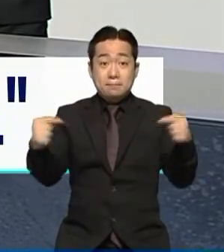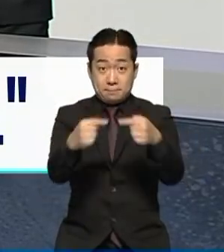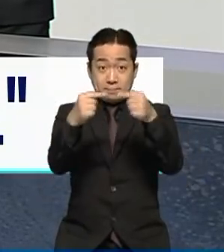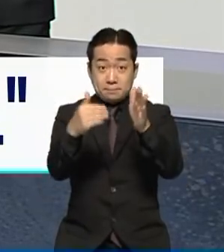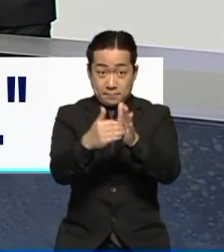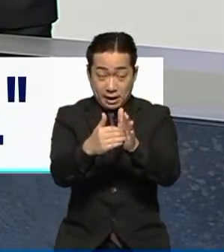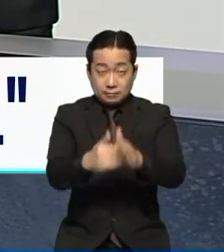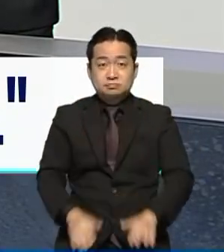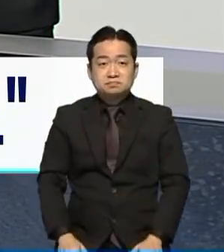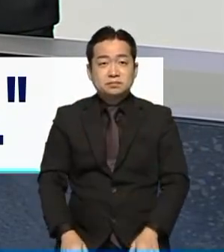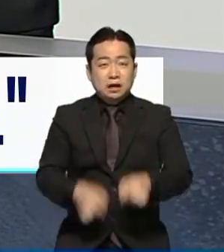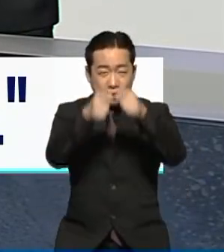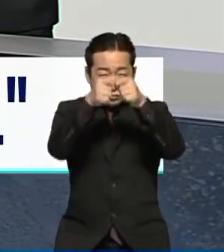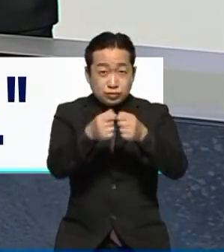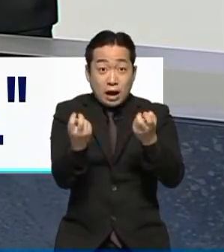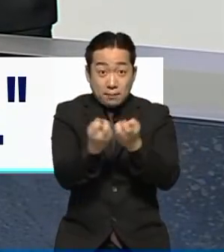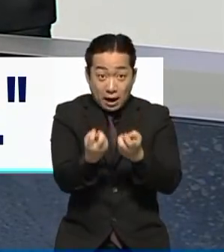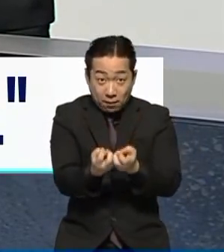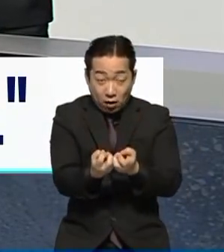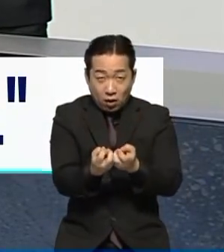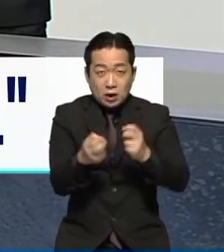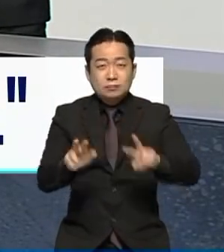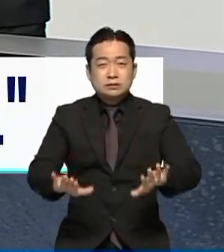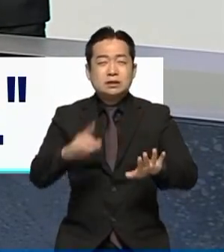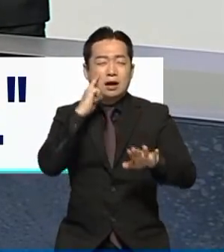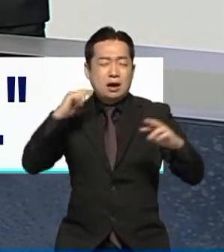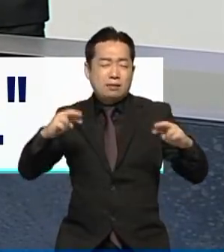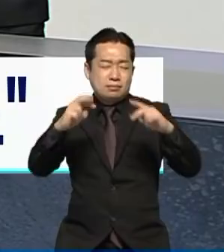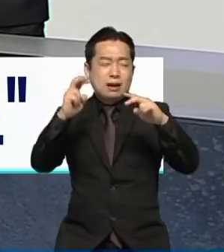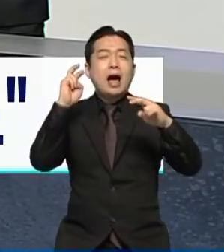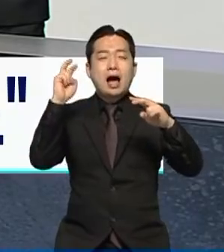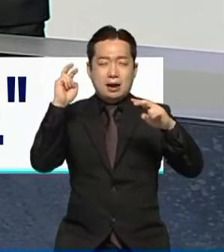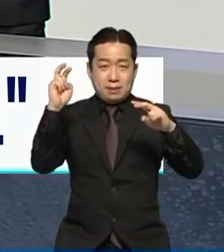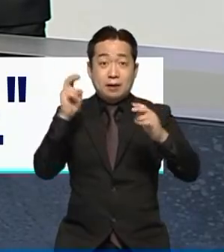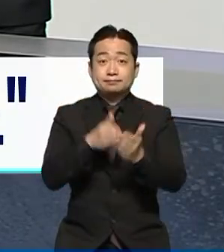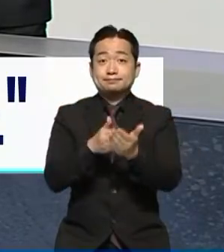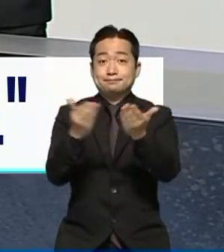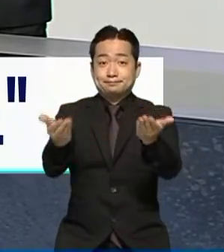하지만 세부 방식을 놓고는 치열한 신경전이 예상됩니다. 계속해서 강청완 기자입니다.